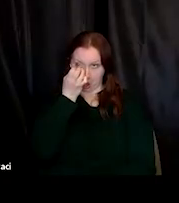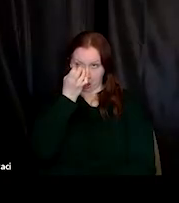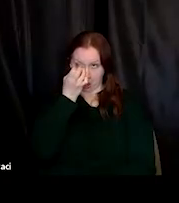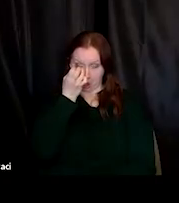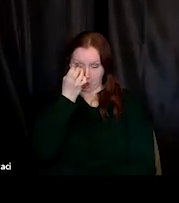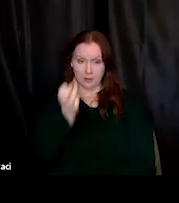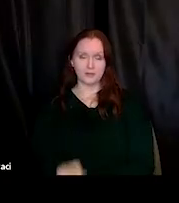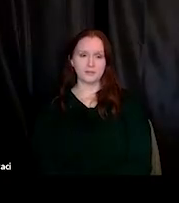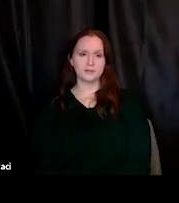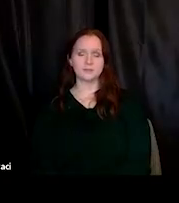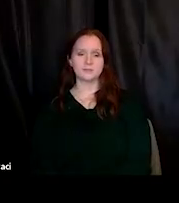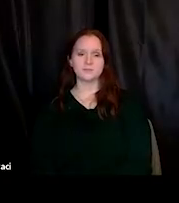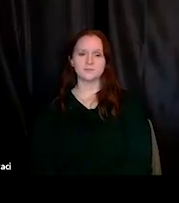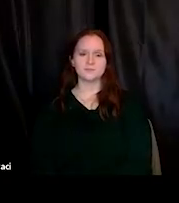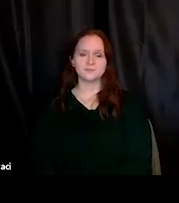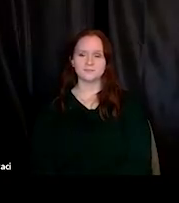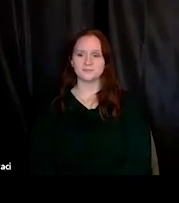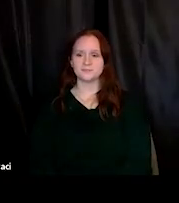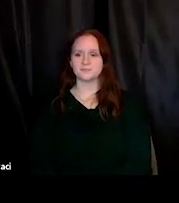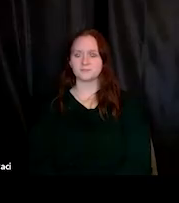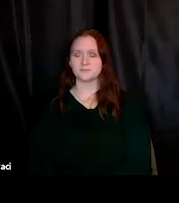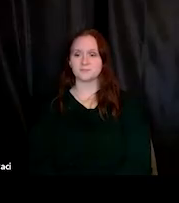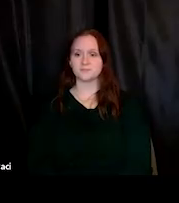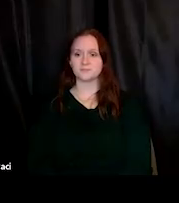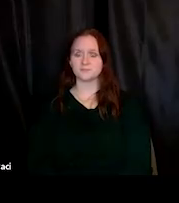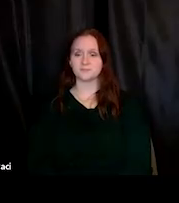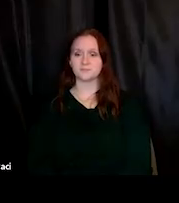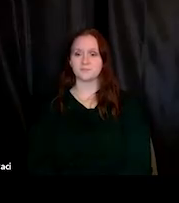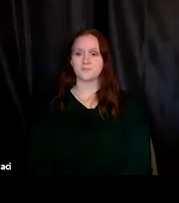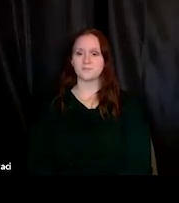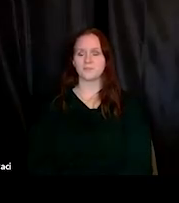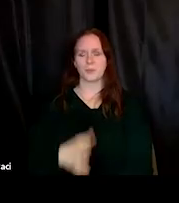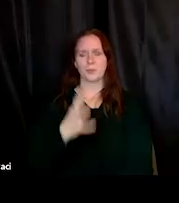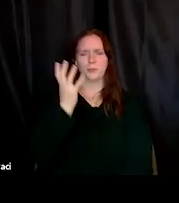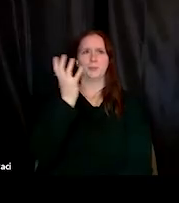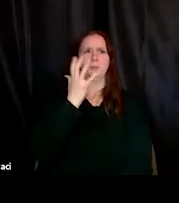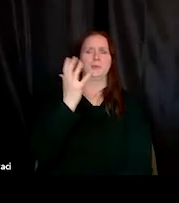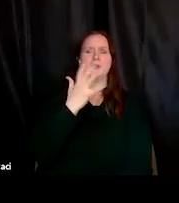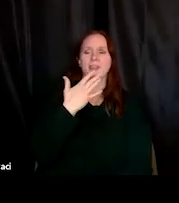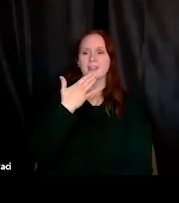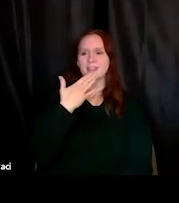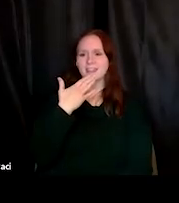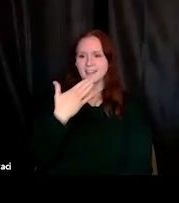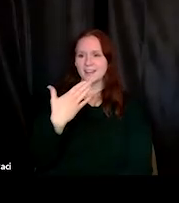que tienen situaciones como nuestra población vulnerable que requieren atención inmediata o especializada,